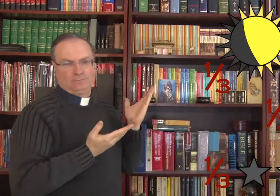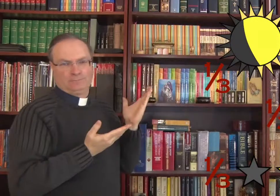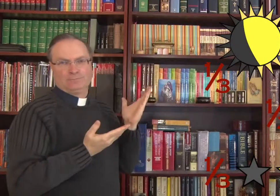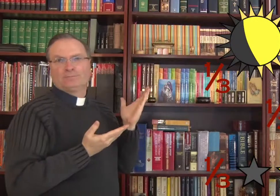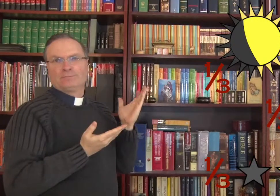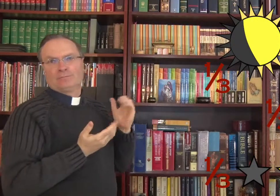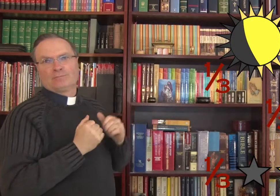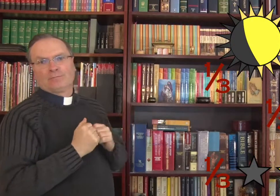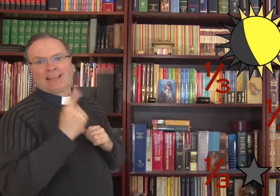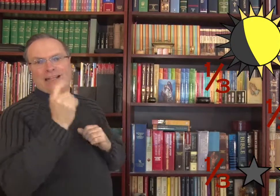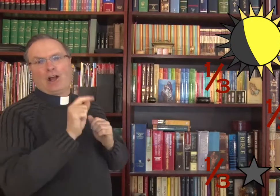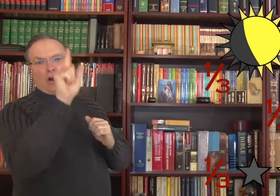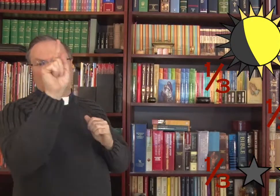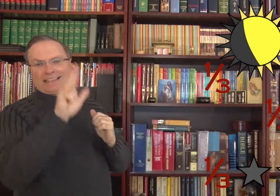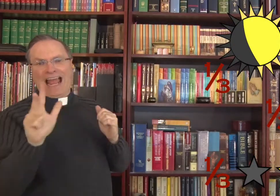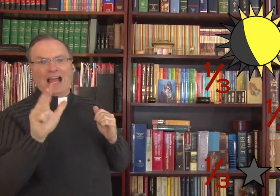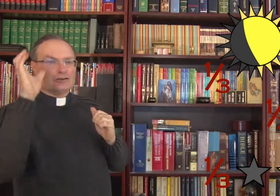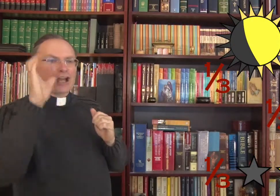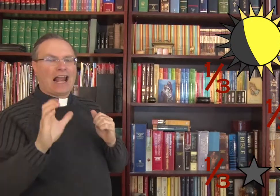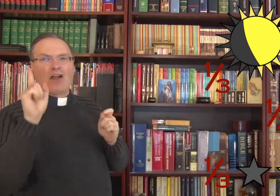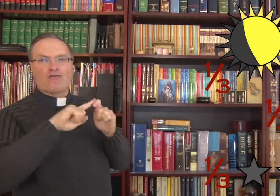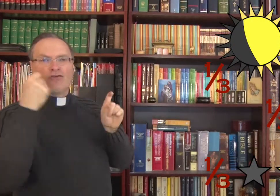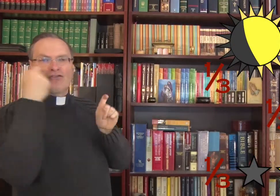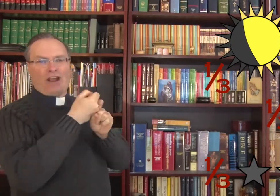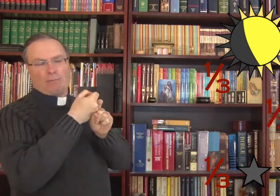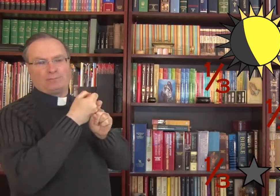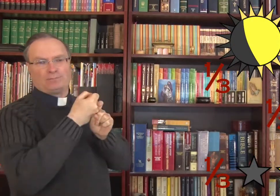et le tiers du soleil fut frappé,